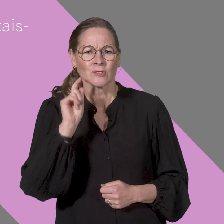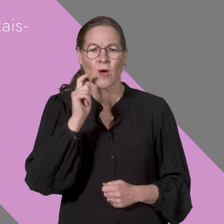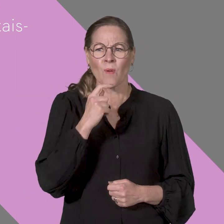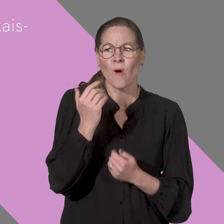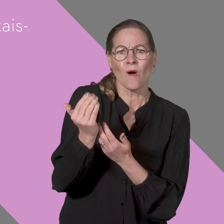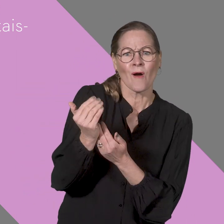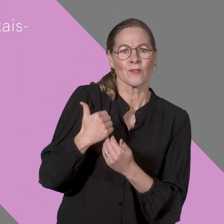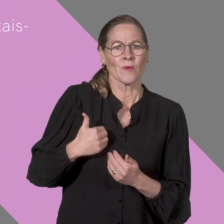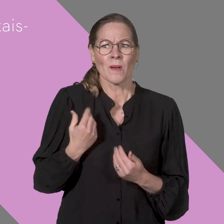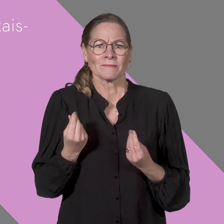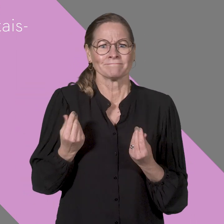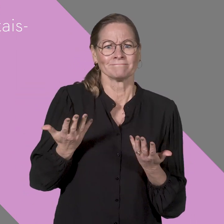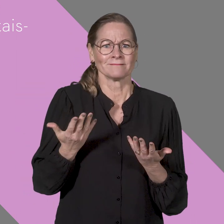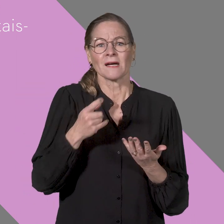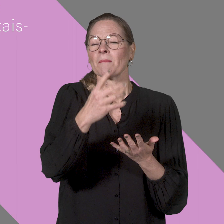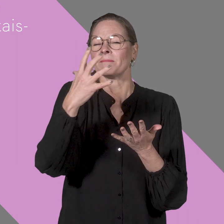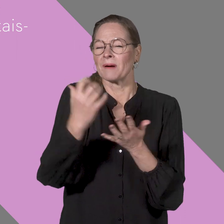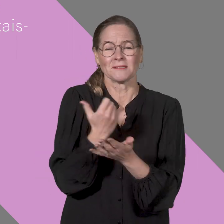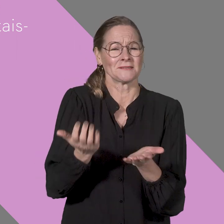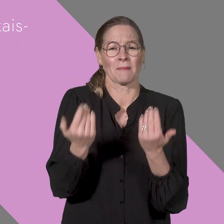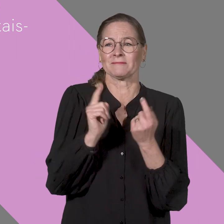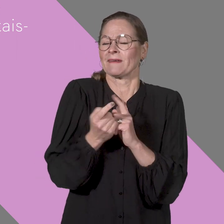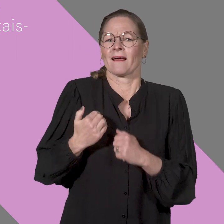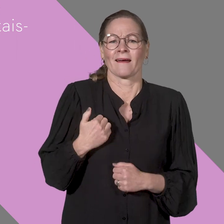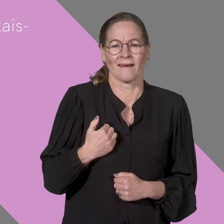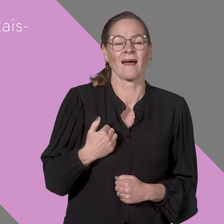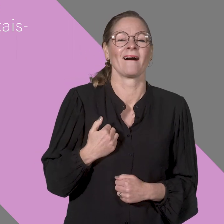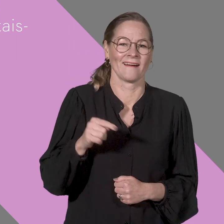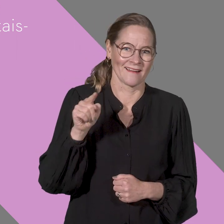Joulunodotuksen tunnelmiin pääset helposti -